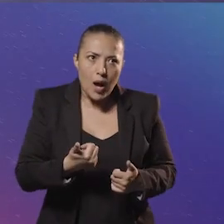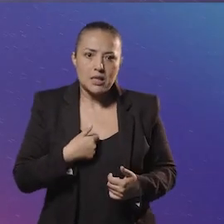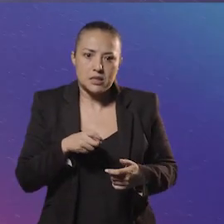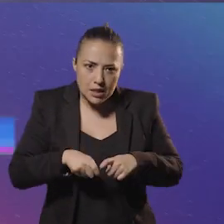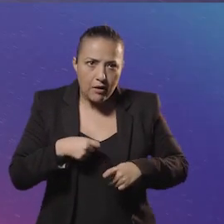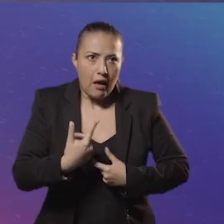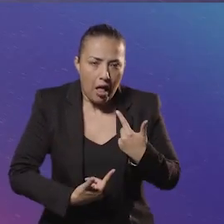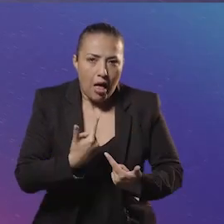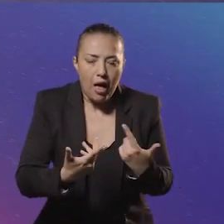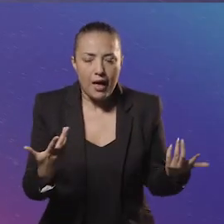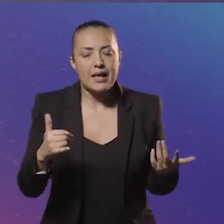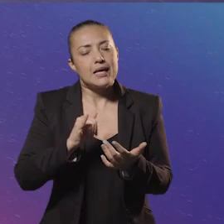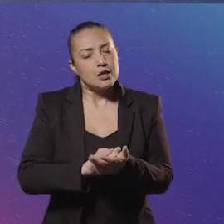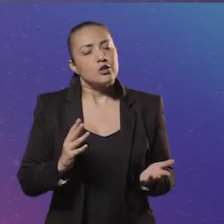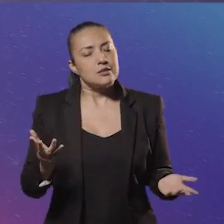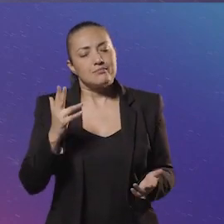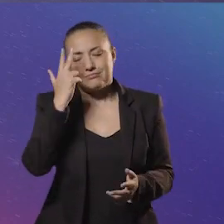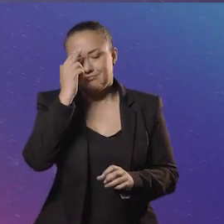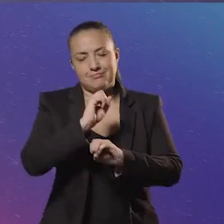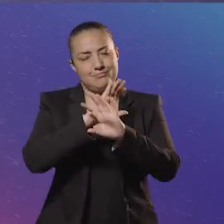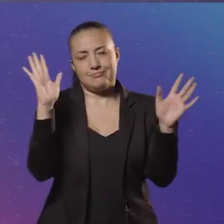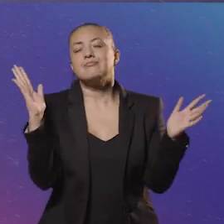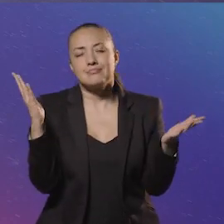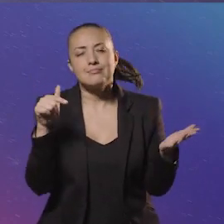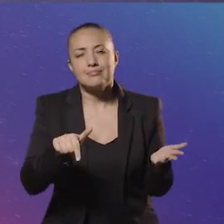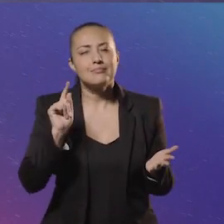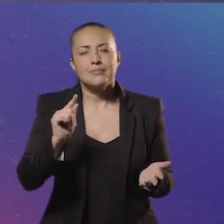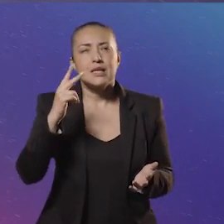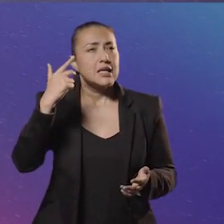Entonces digamos que los retos claramente son un montón.